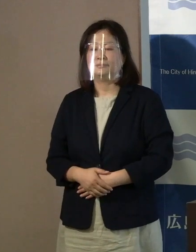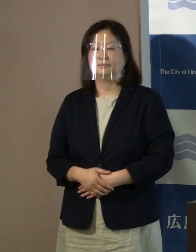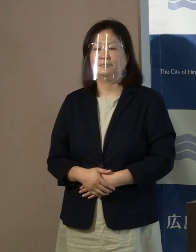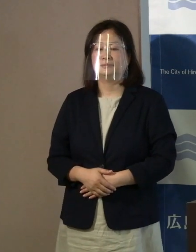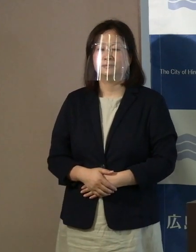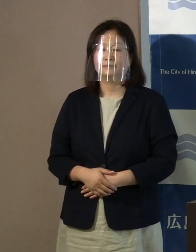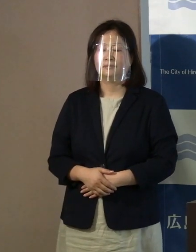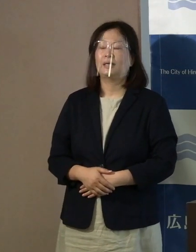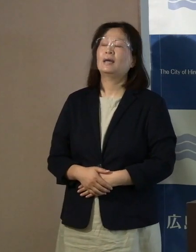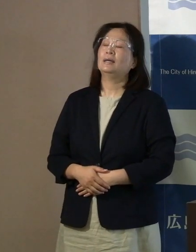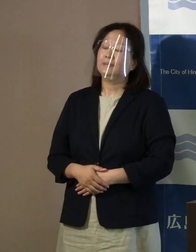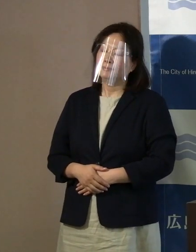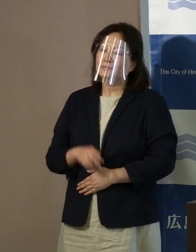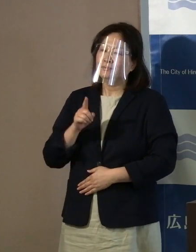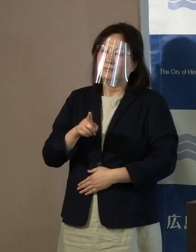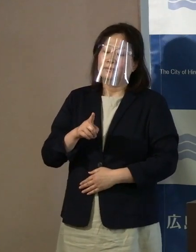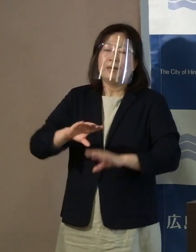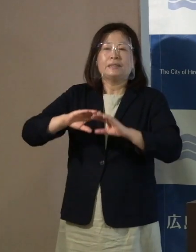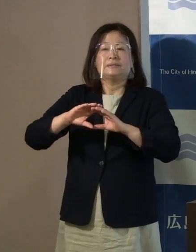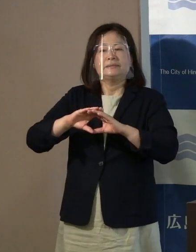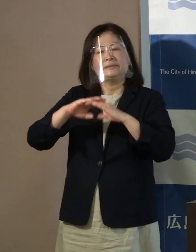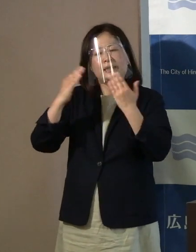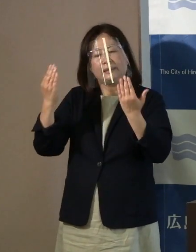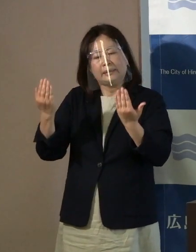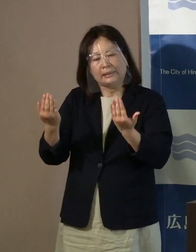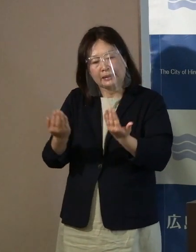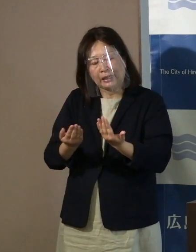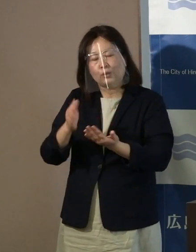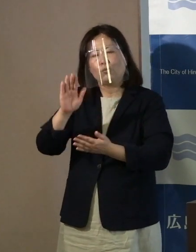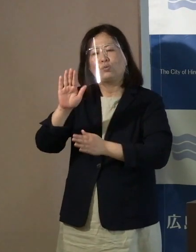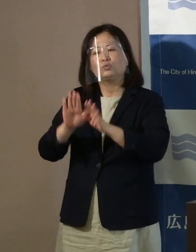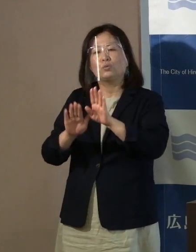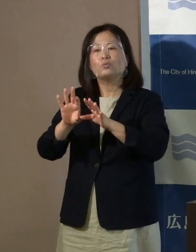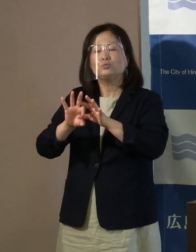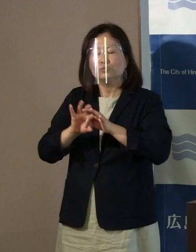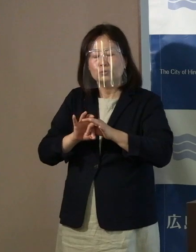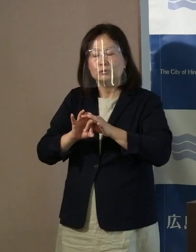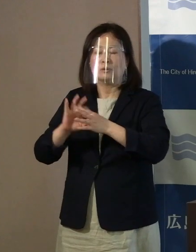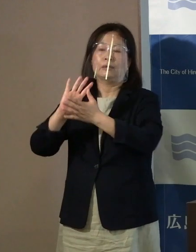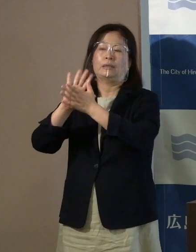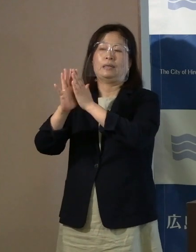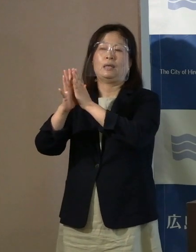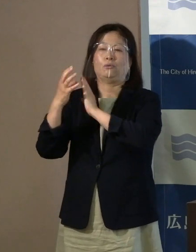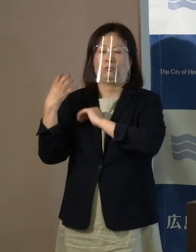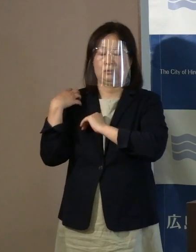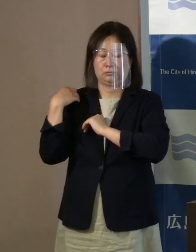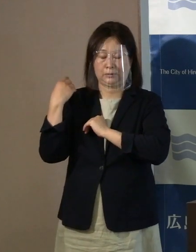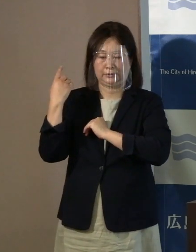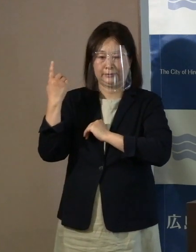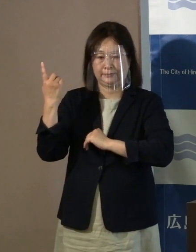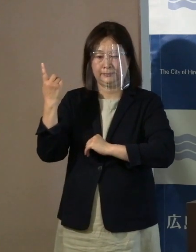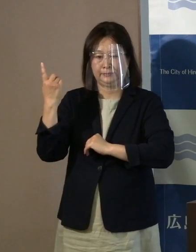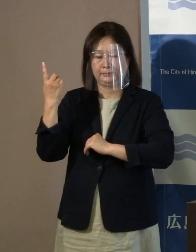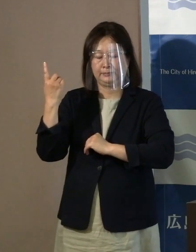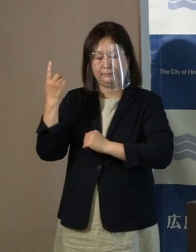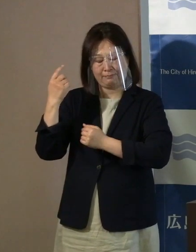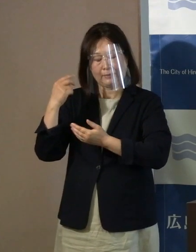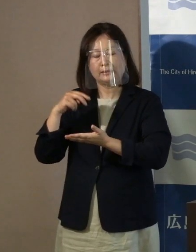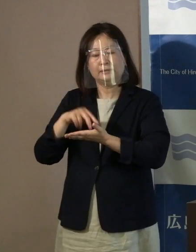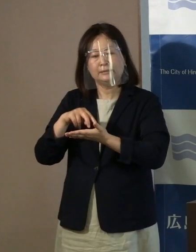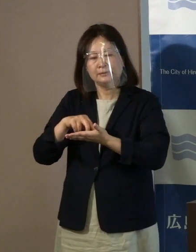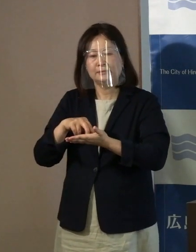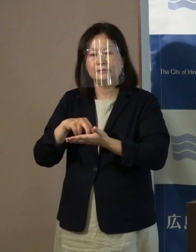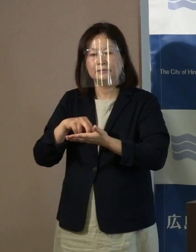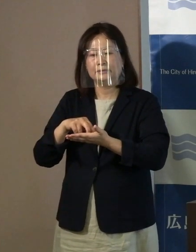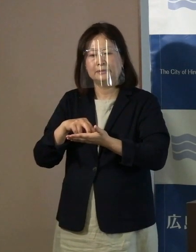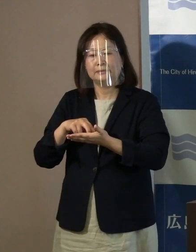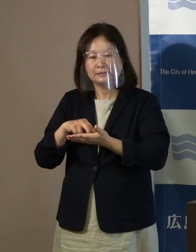(市長)これは全体の状況については､ 県の方の役割として､各基礎自治体に対して､